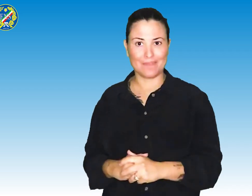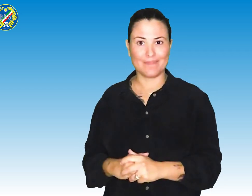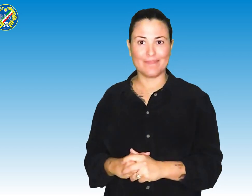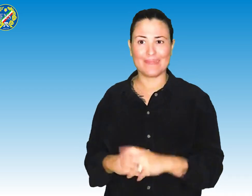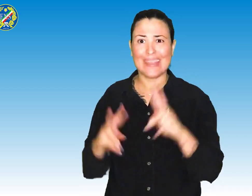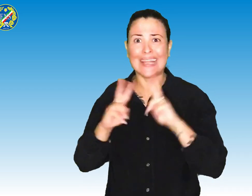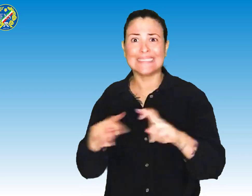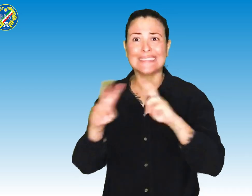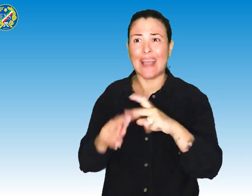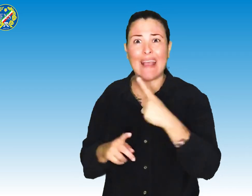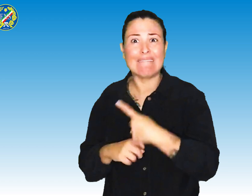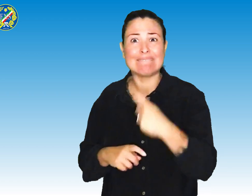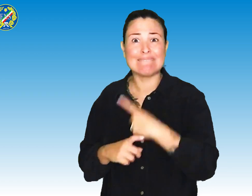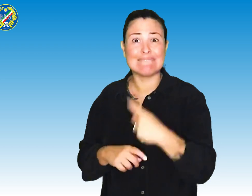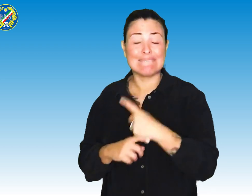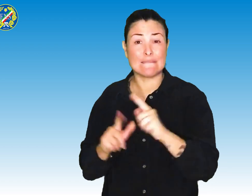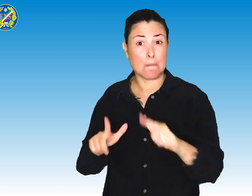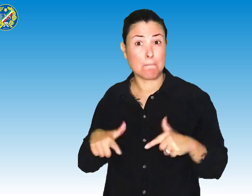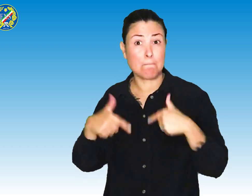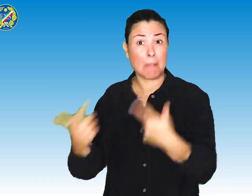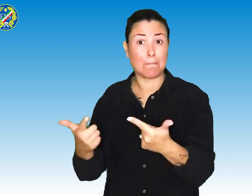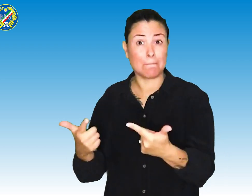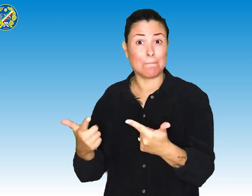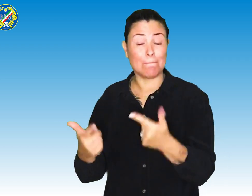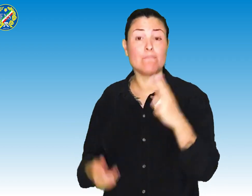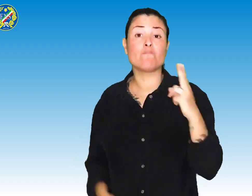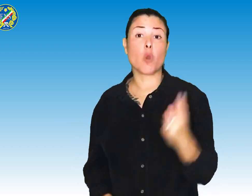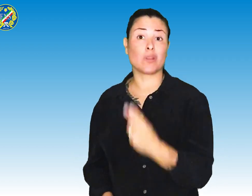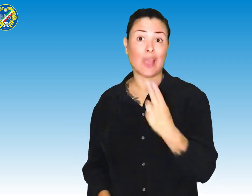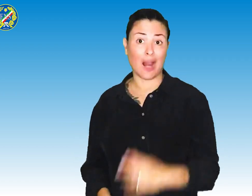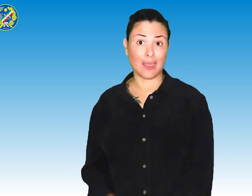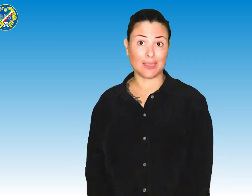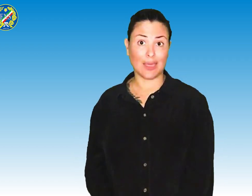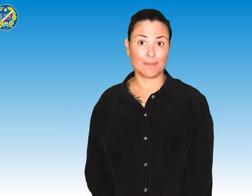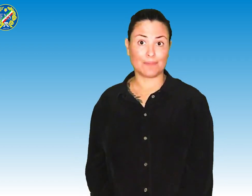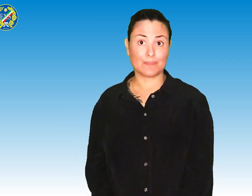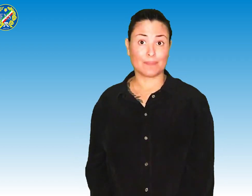le caratteristiche di cronicità che spesso portano ad esiti invalidanti, aumentata mortalità